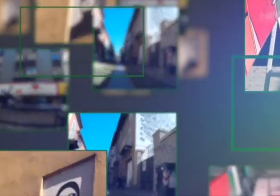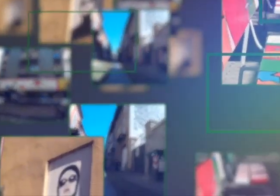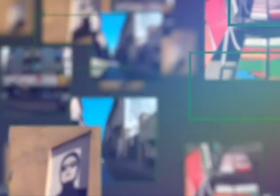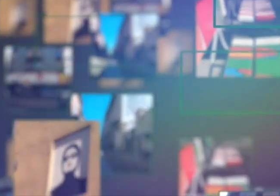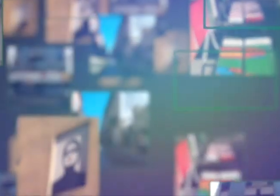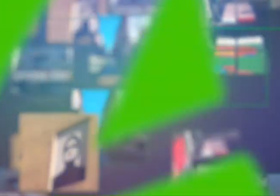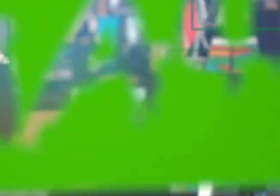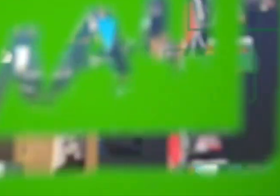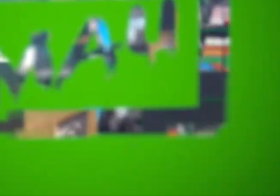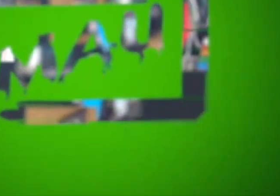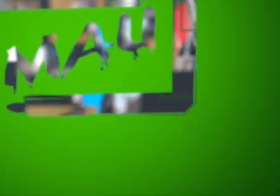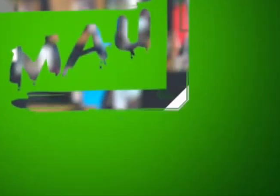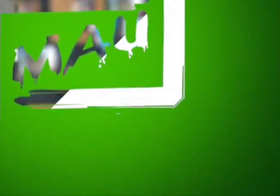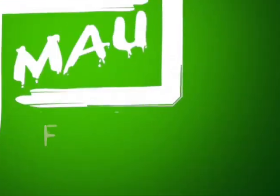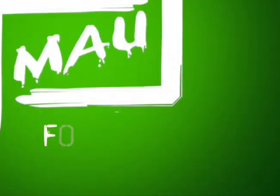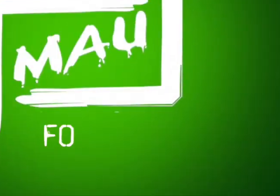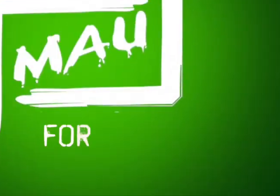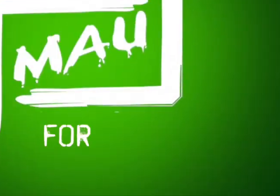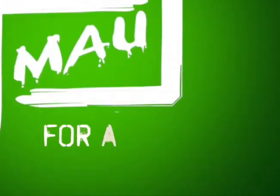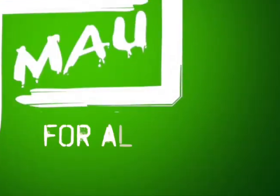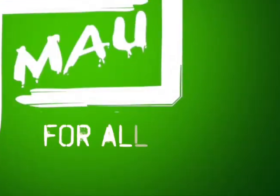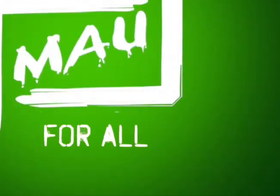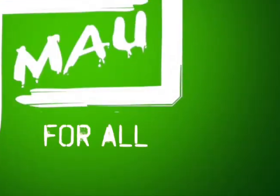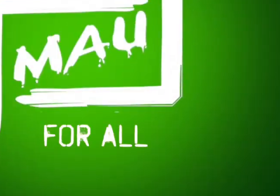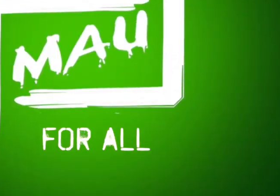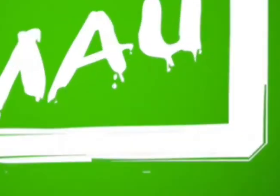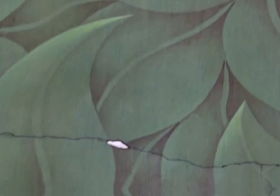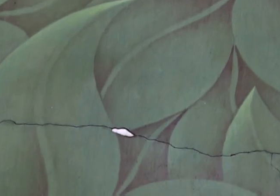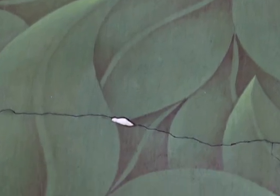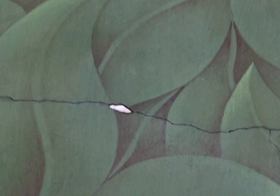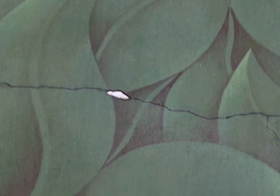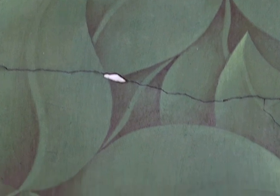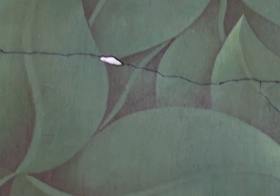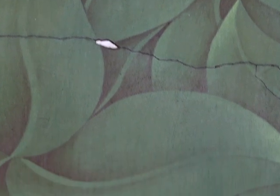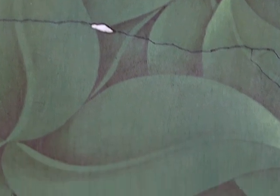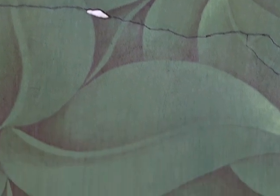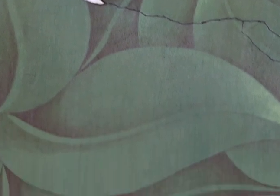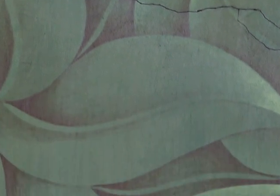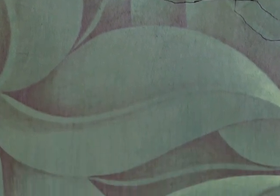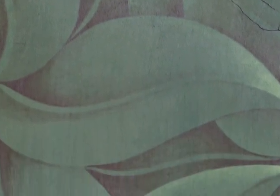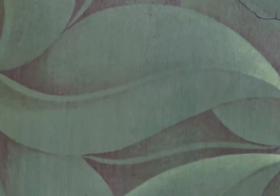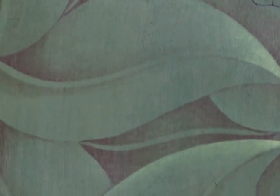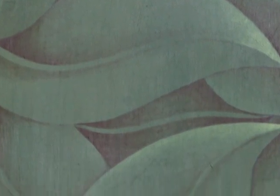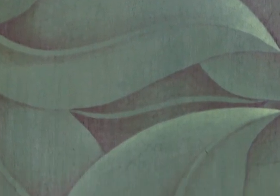'Canto metropolitano' un'opera di Mercurio Salvatore Lo Grasso in